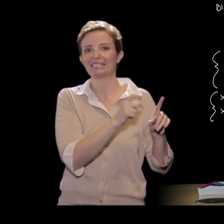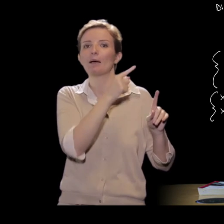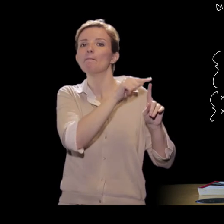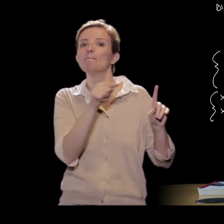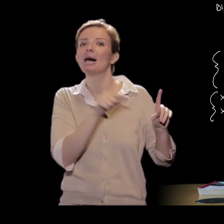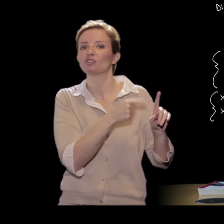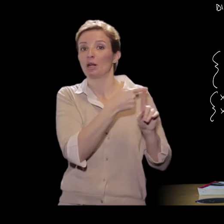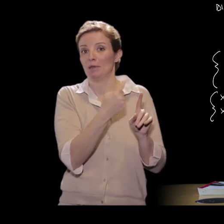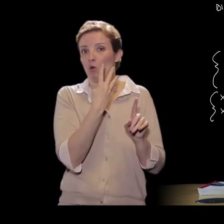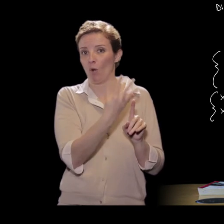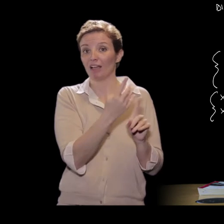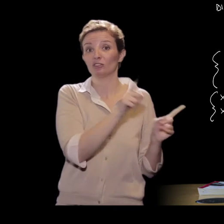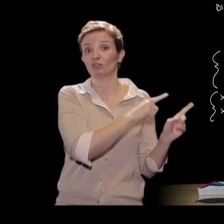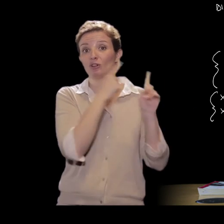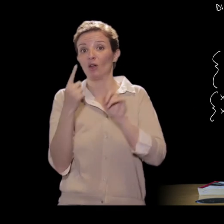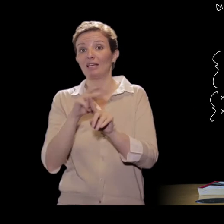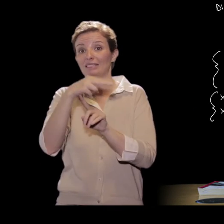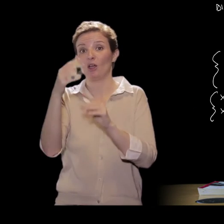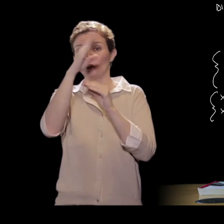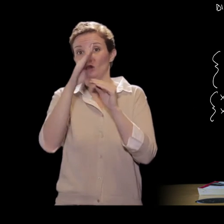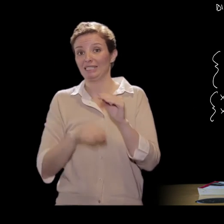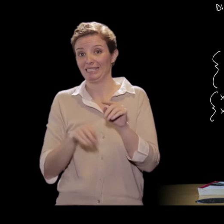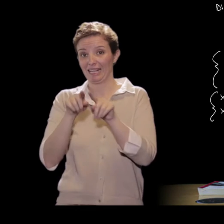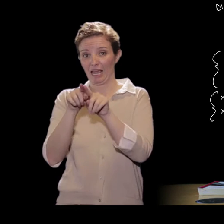Per quanto riguarda il secondo sistema, con x >2,